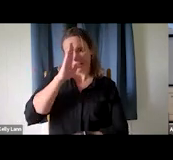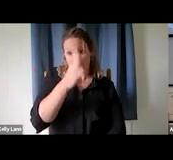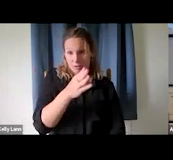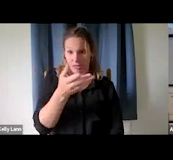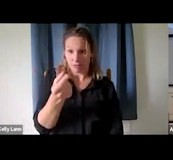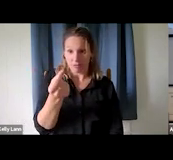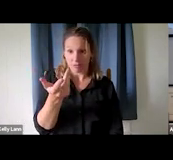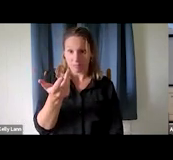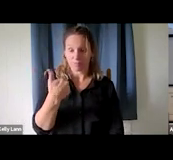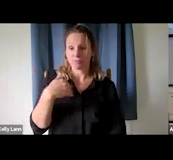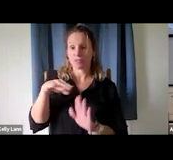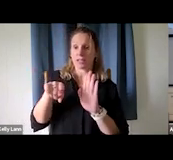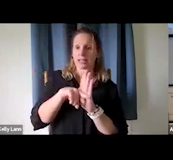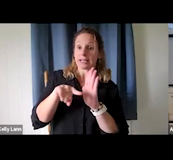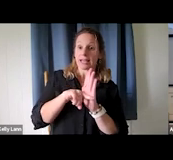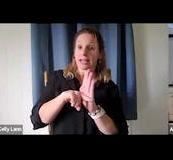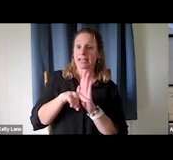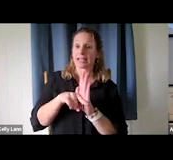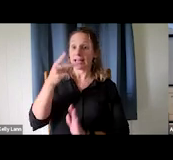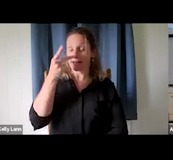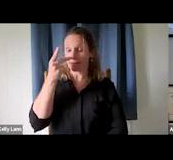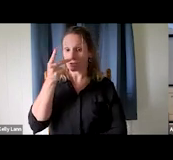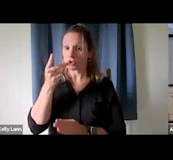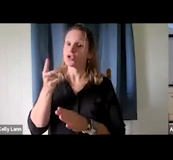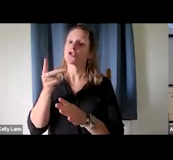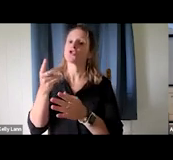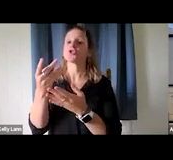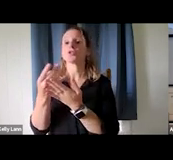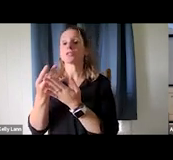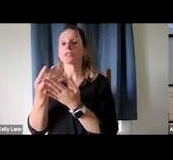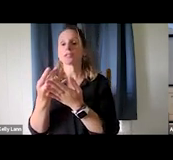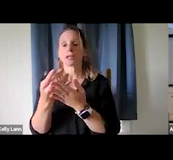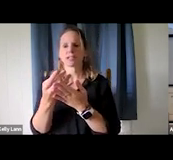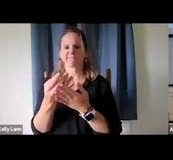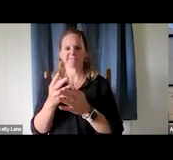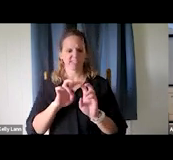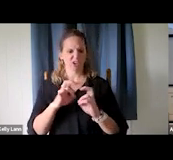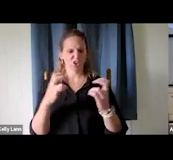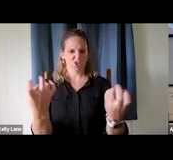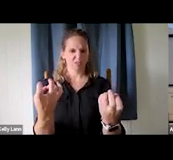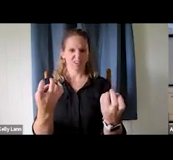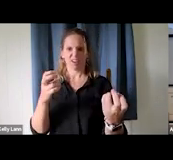tuvo un análisis de orina negativo. Julian se sentó lejos del grupo durante la terapia y lloró en silencio.